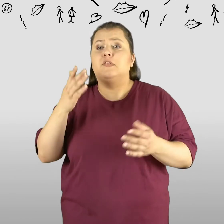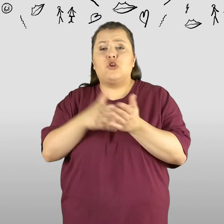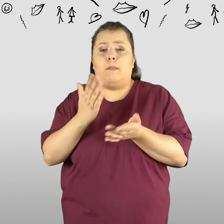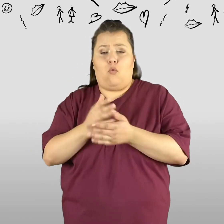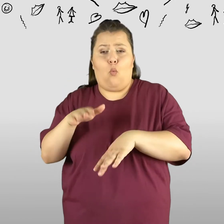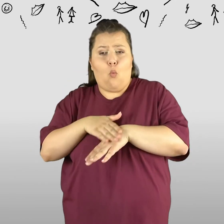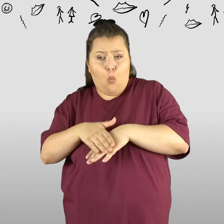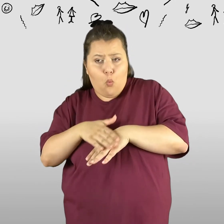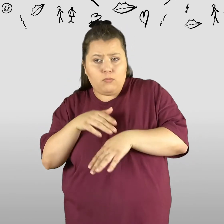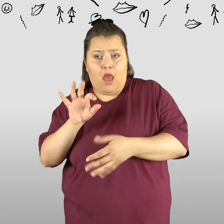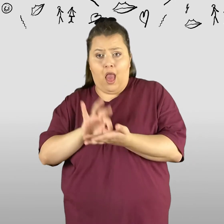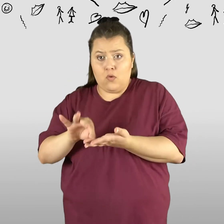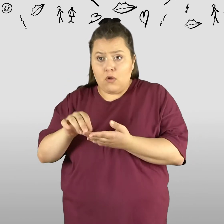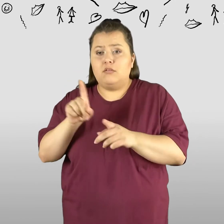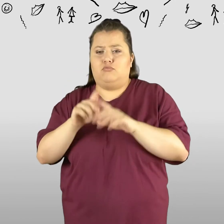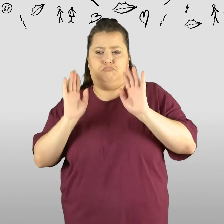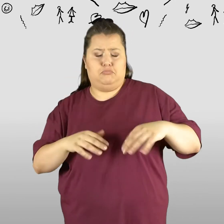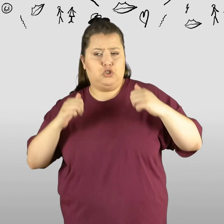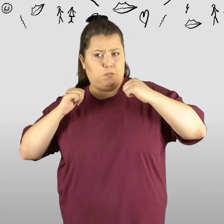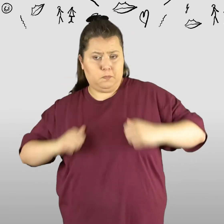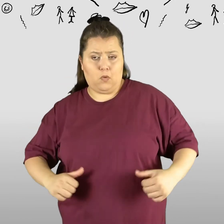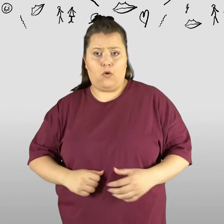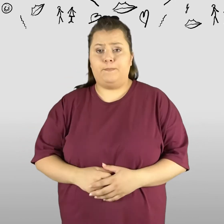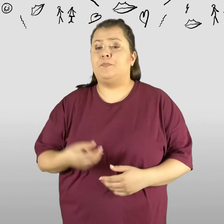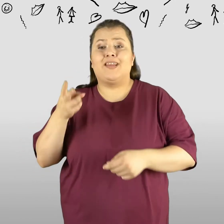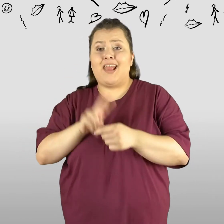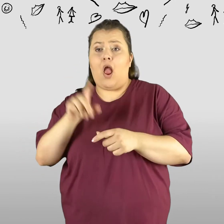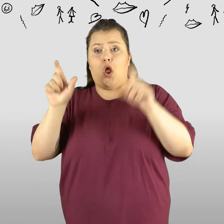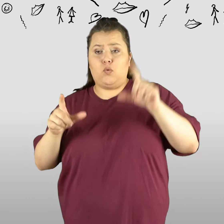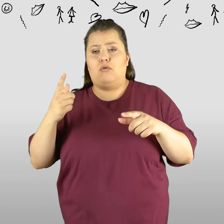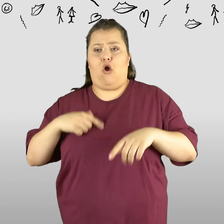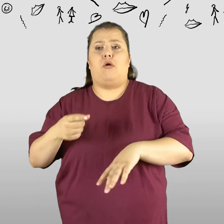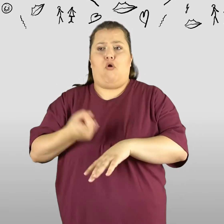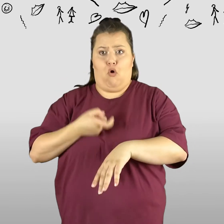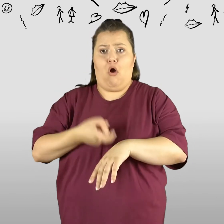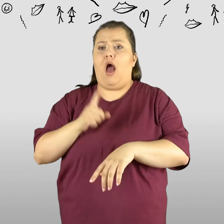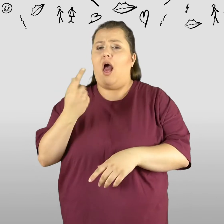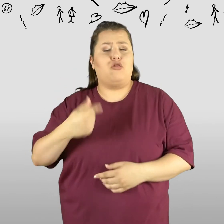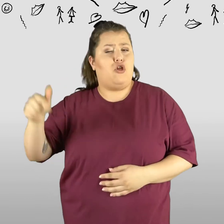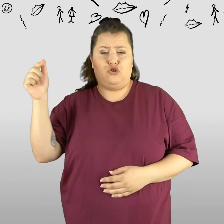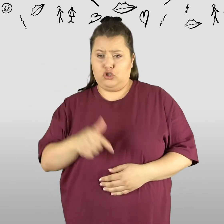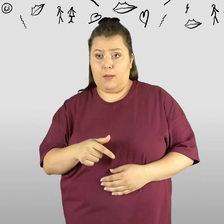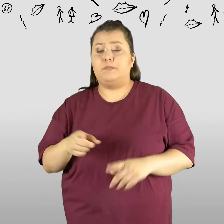Trzeba je po prostu regularnie myć i spokojnie można je zostawić w spokoju. Niektóre osoby je golą, ale nie trzeba tego robić.